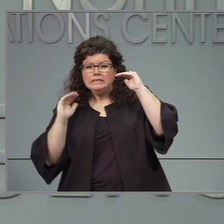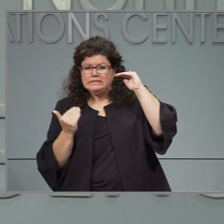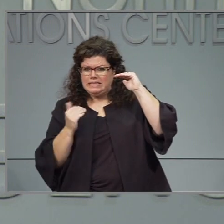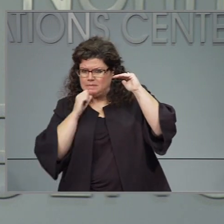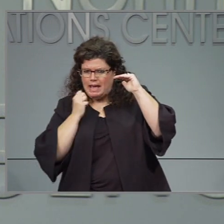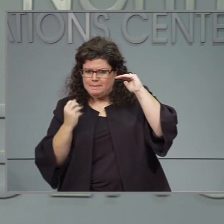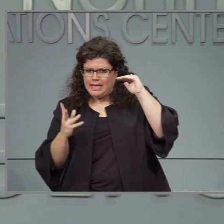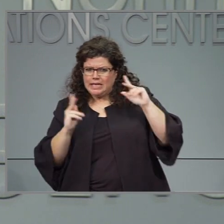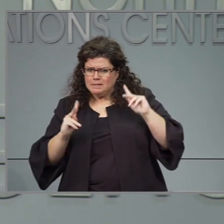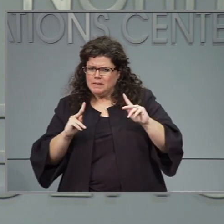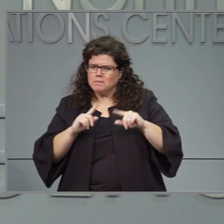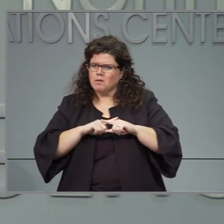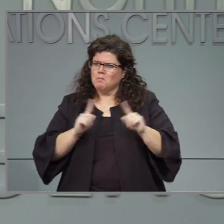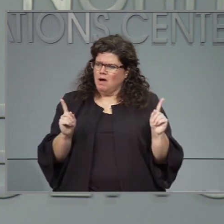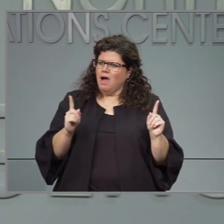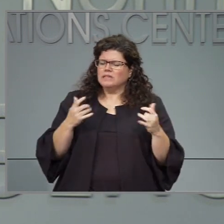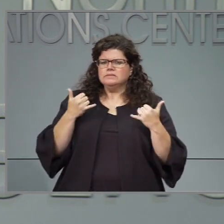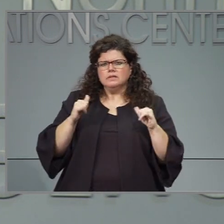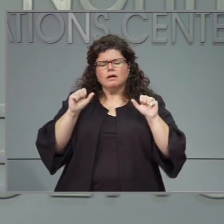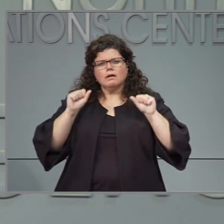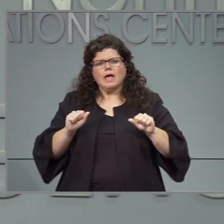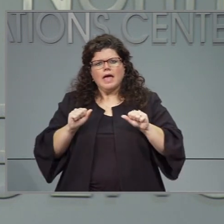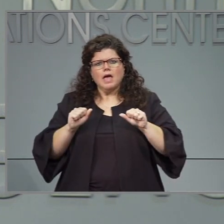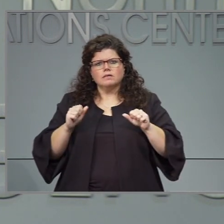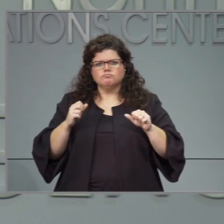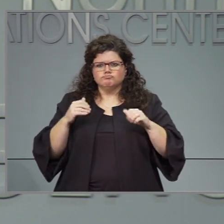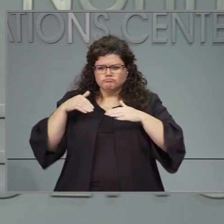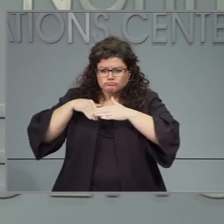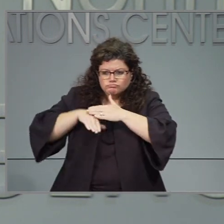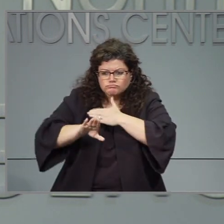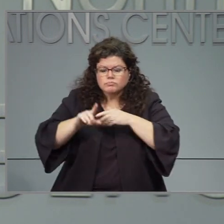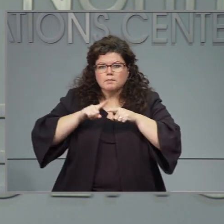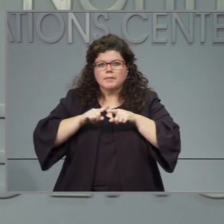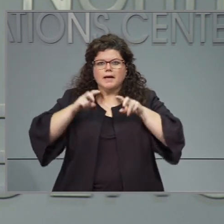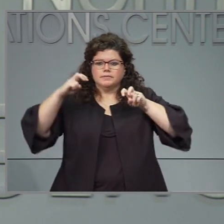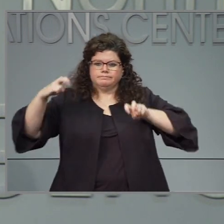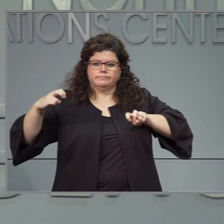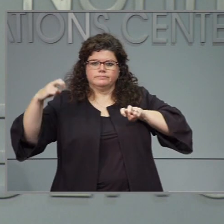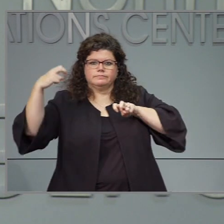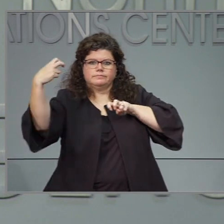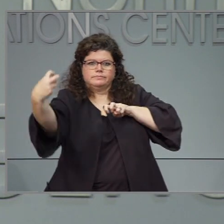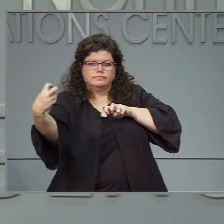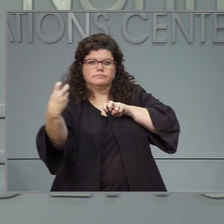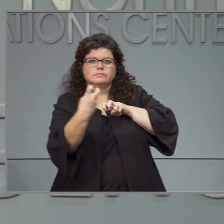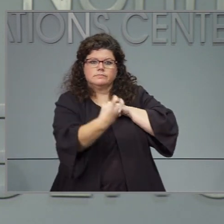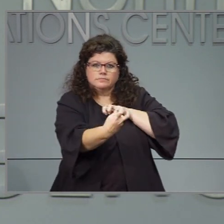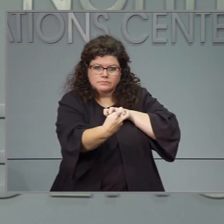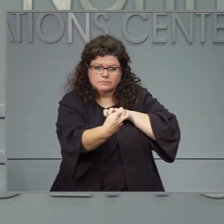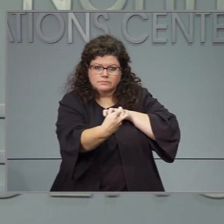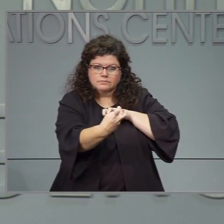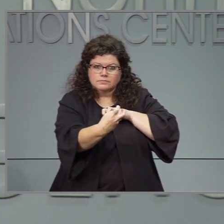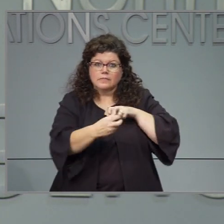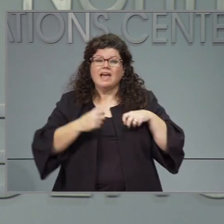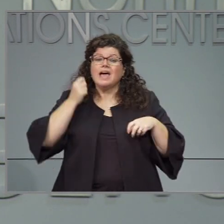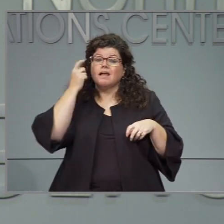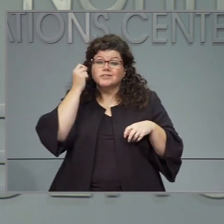ciento, lo cual es bastante bajo. Esto nos da pedí permiso de mantener esa distancia social. También tenemos